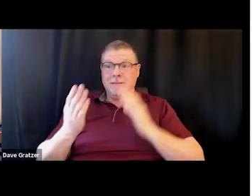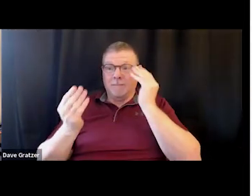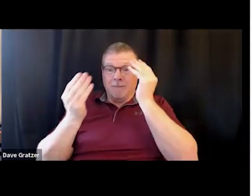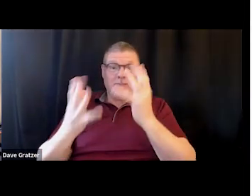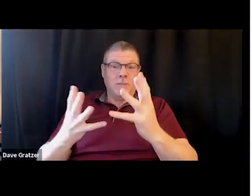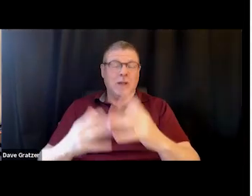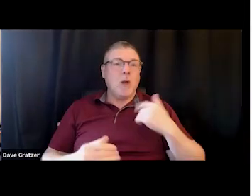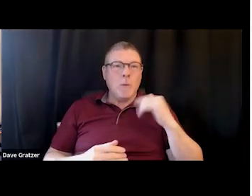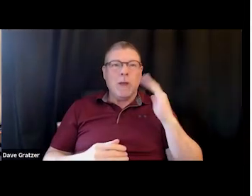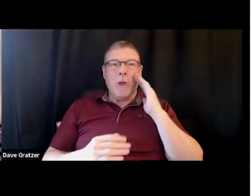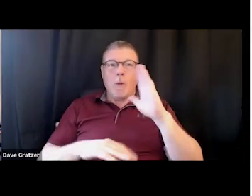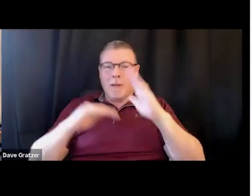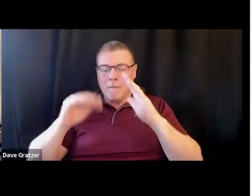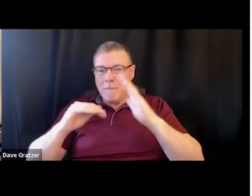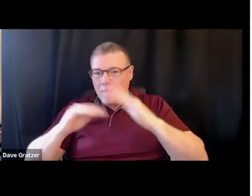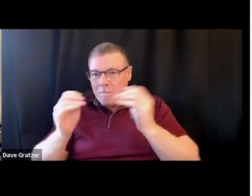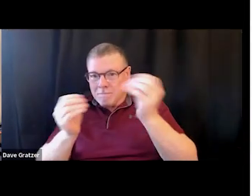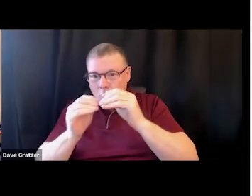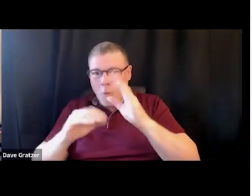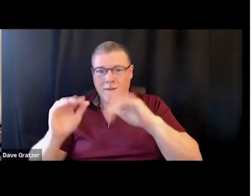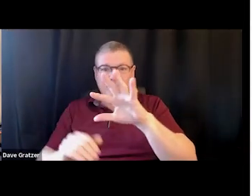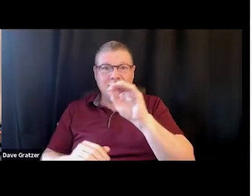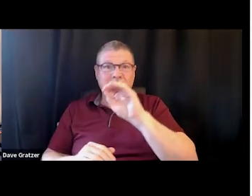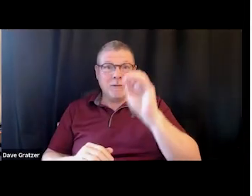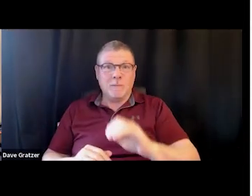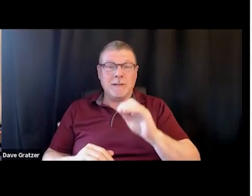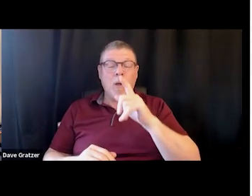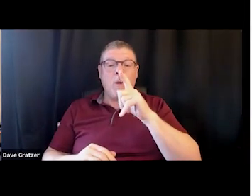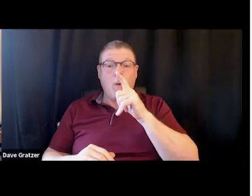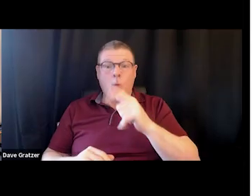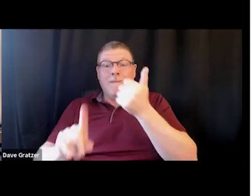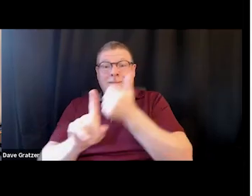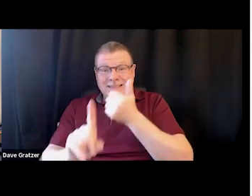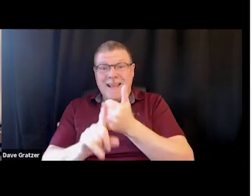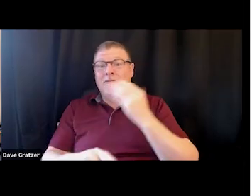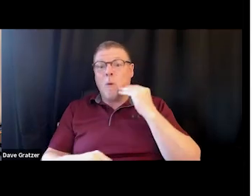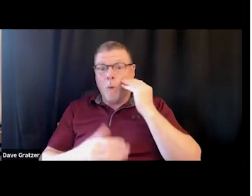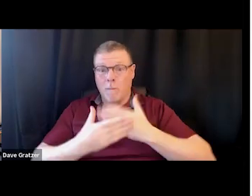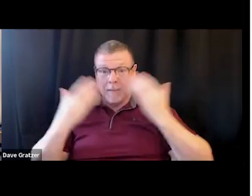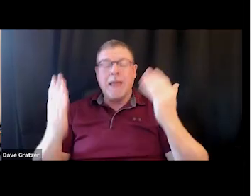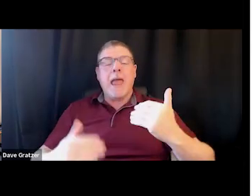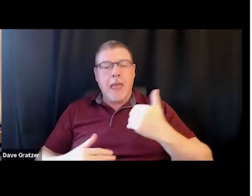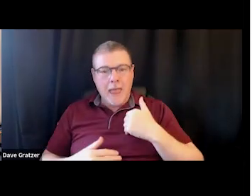sabemos que más del 50 % de los adultos que experimentan la falta de vivienda han sufrido una lesión cerebral traumática.